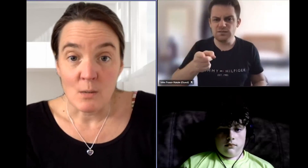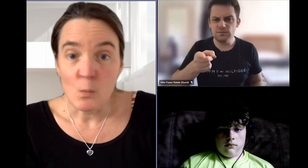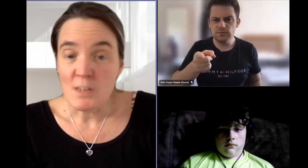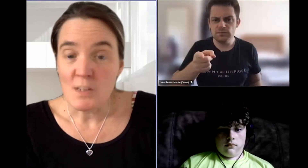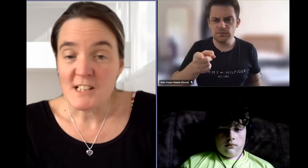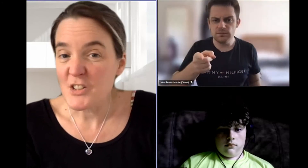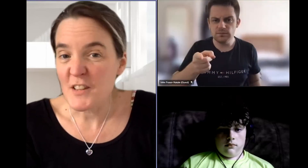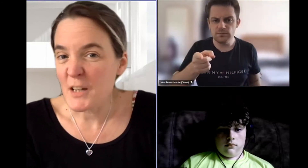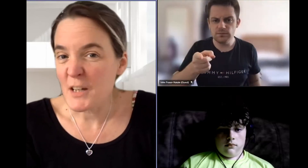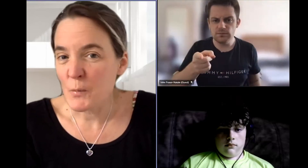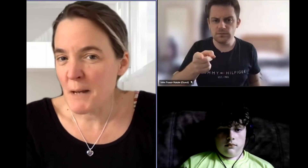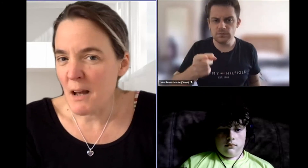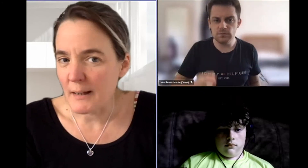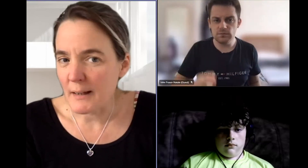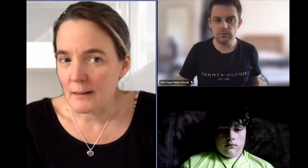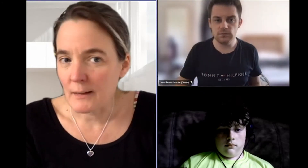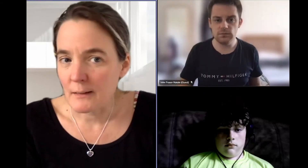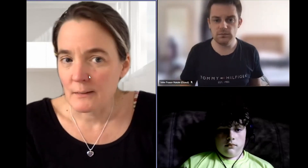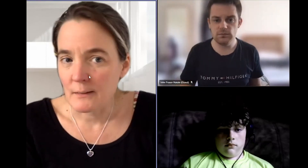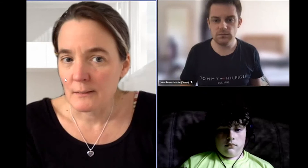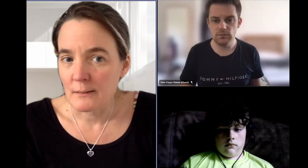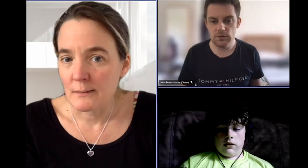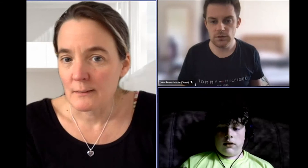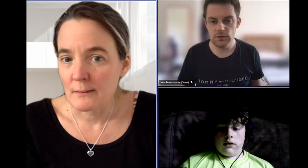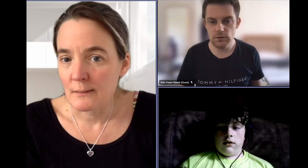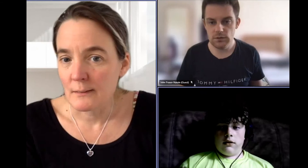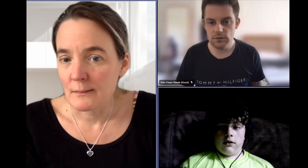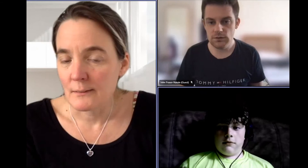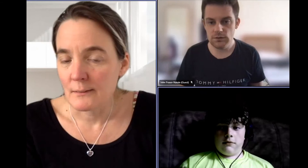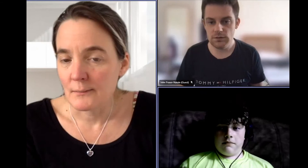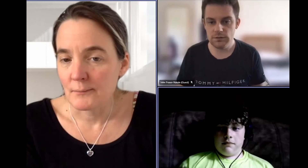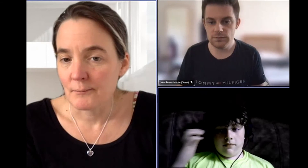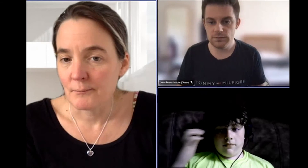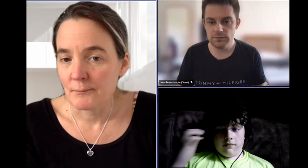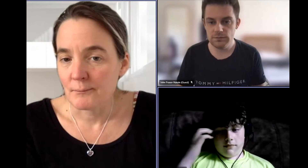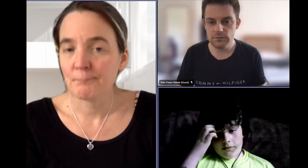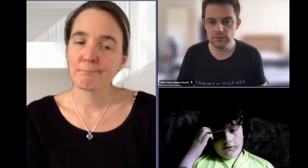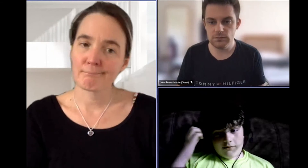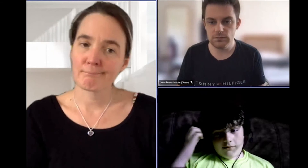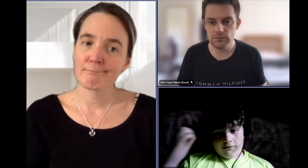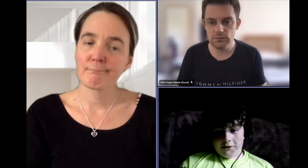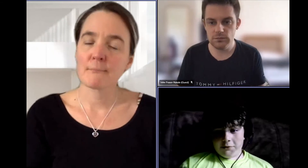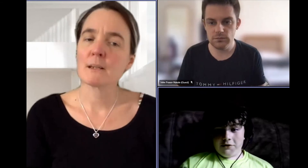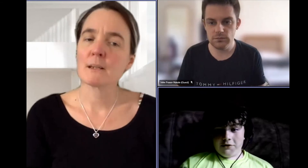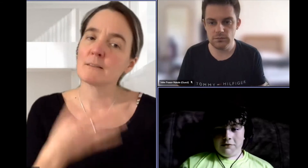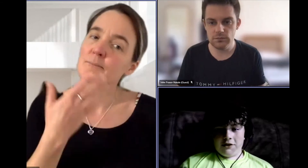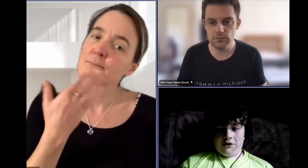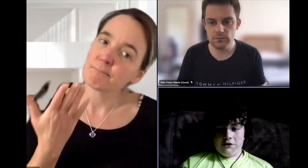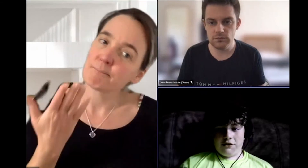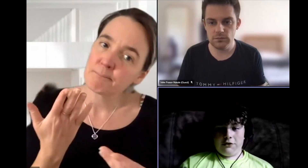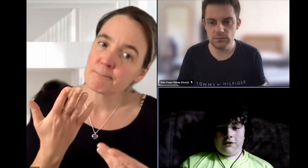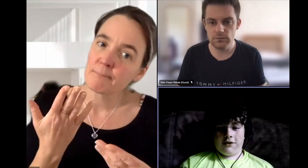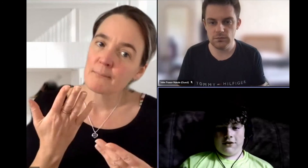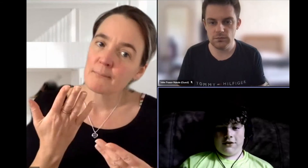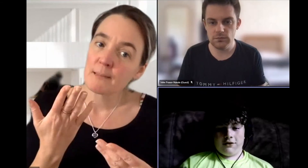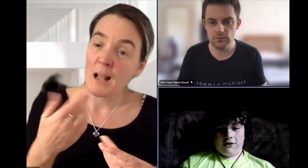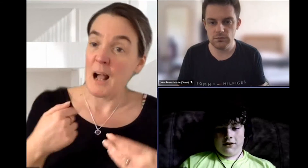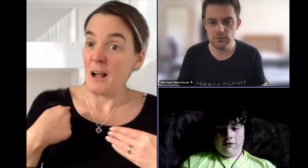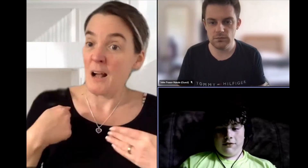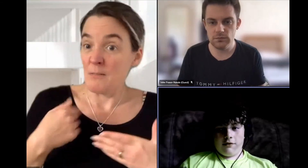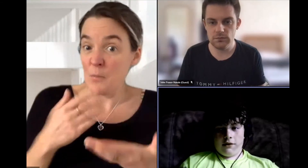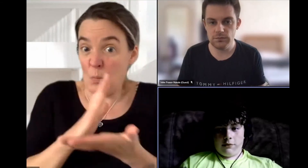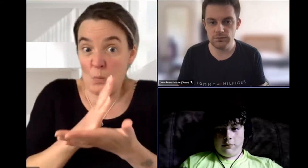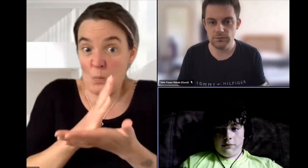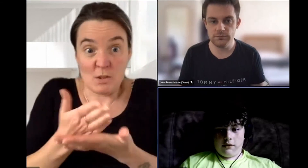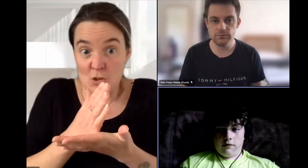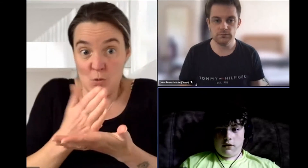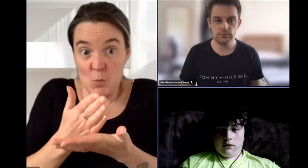beth oeddet ti’n ei ddisgwyl? Doeddwn i ddim wir yn siŵr, achos